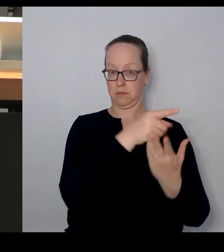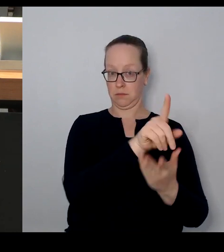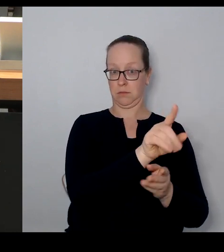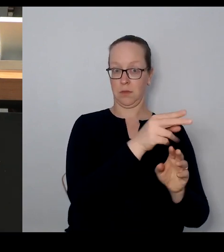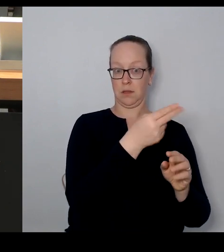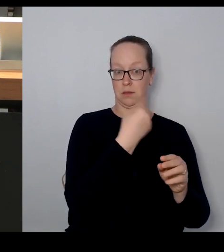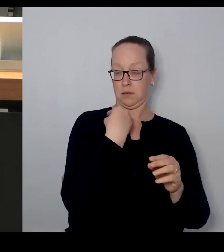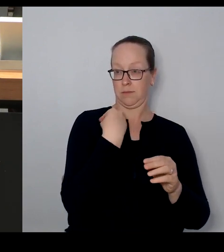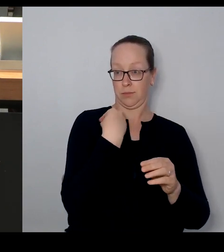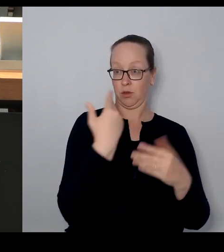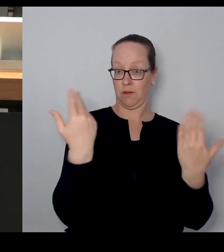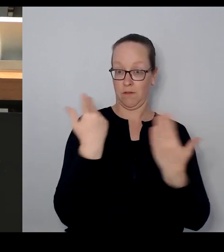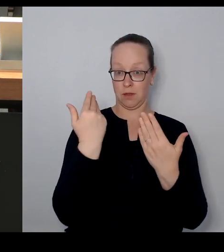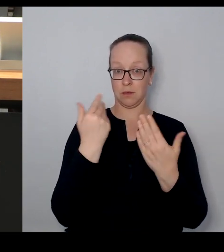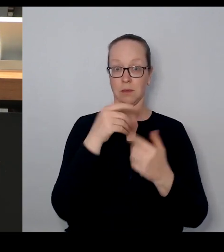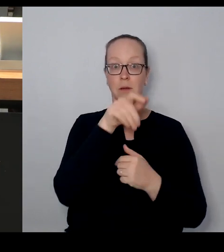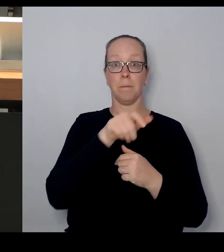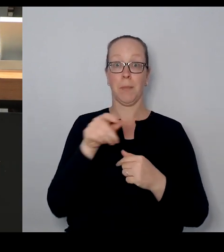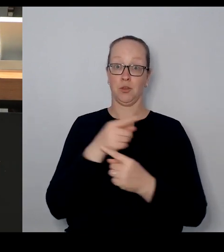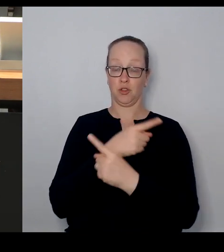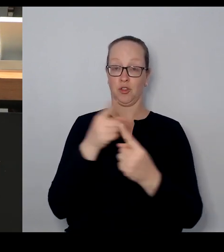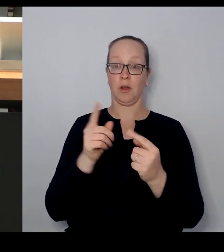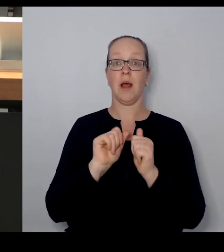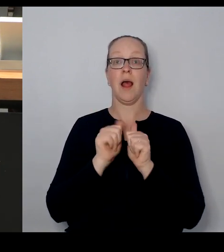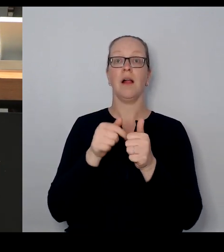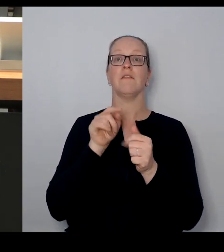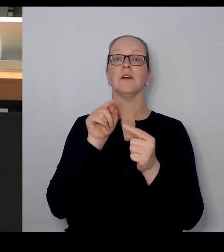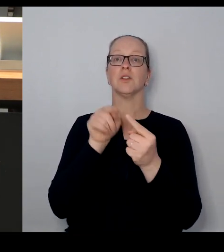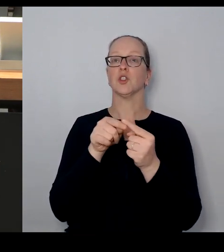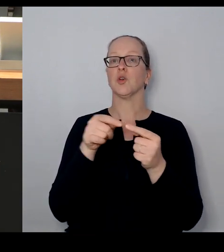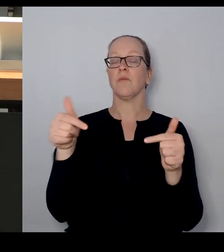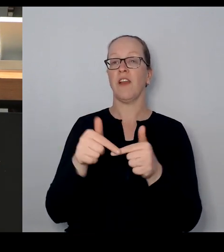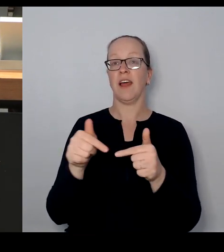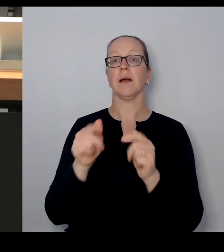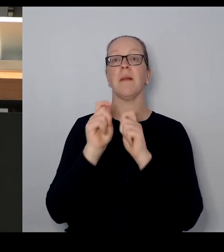müssen, werden grundsätzlich abgelehnt. Ganz einfach Sie werden abgelehnt.